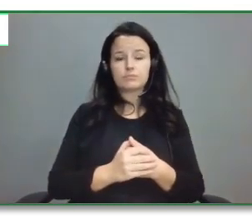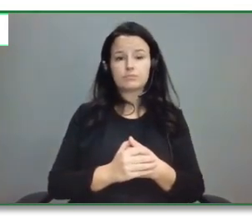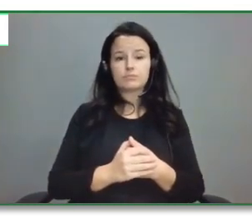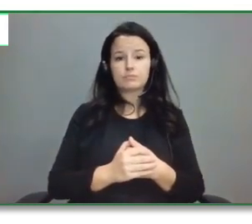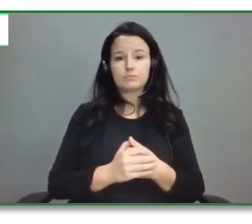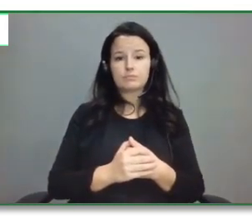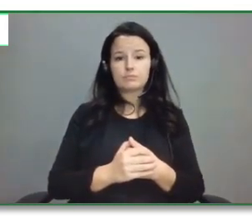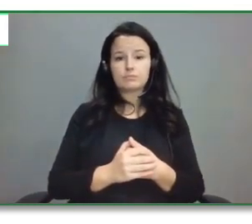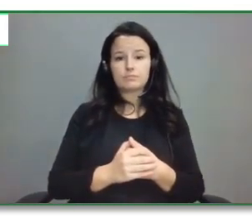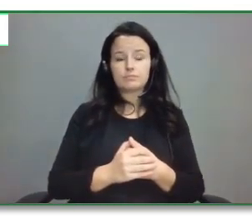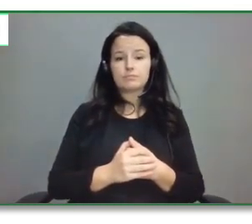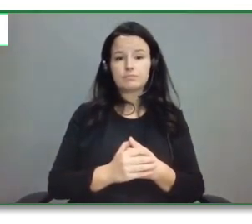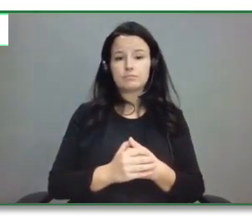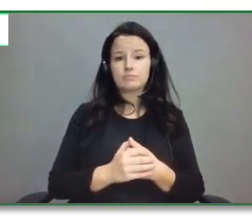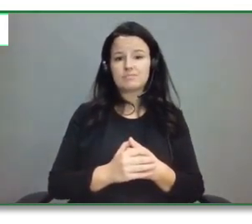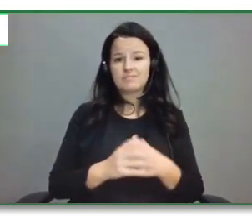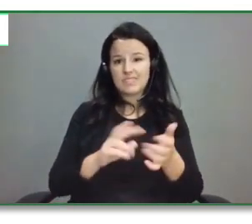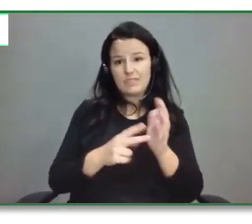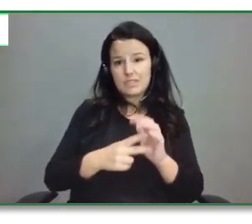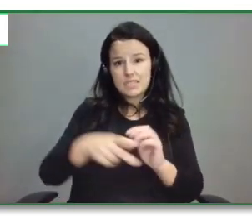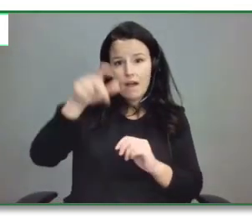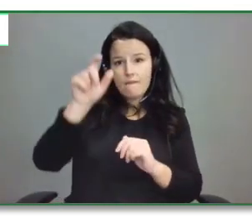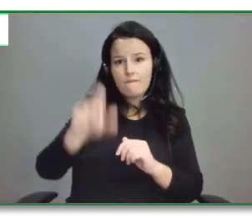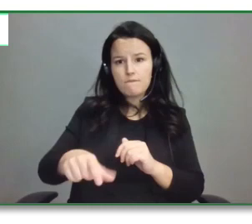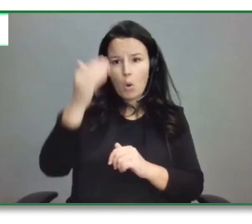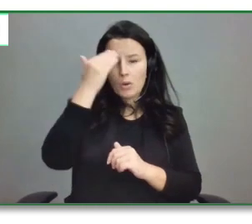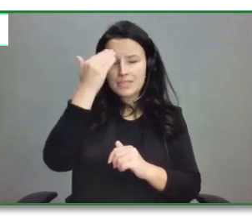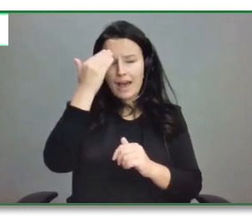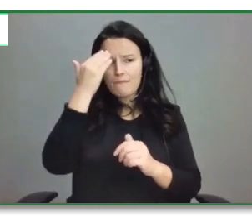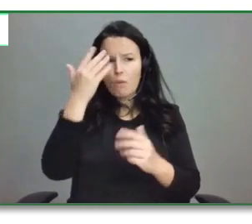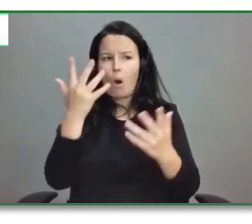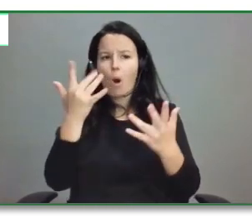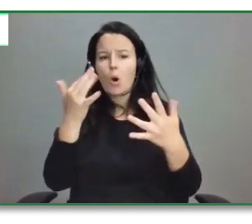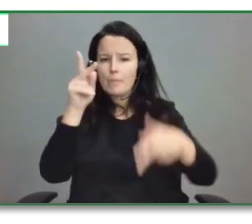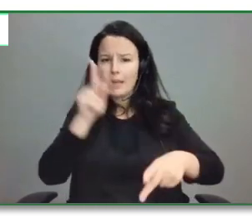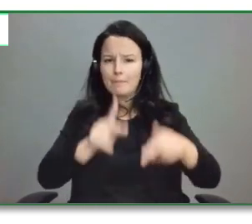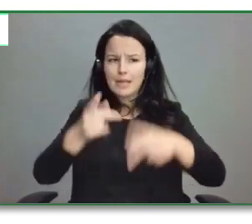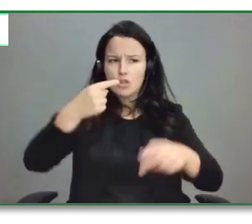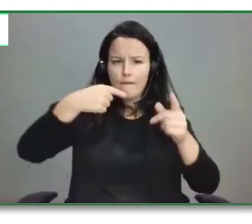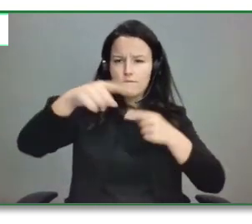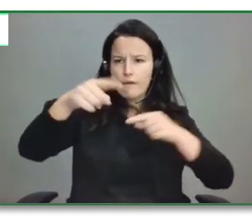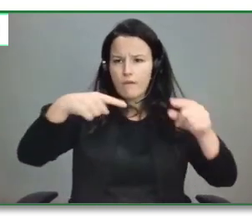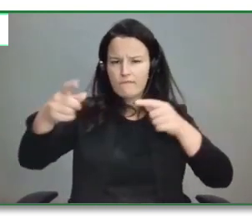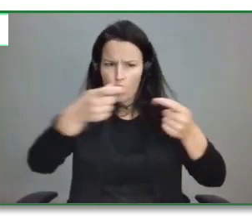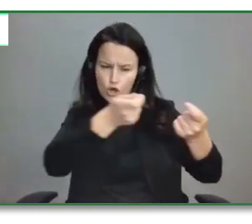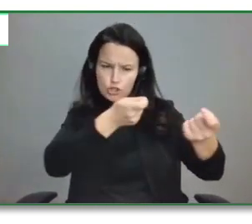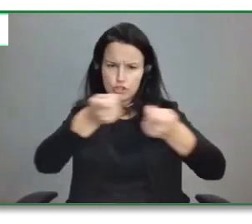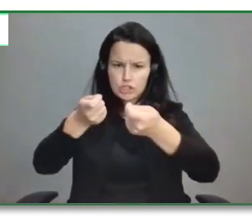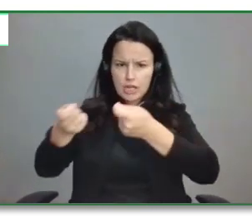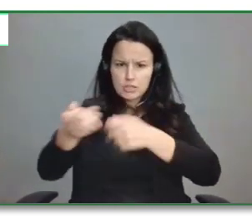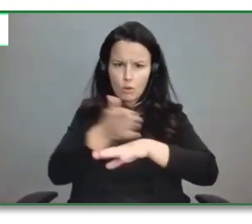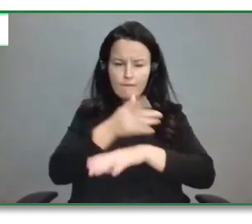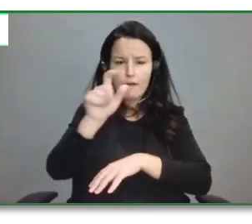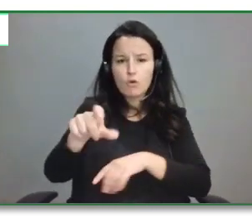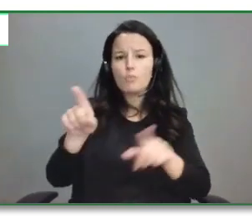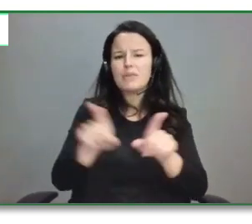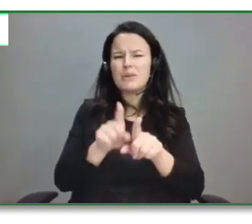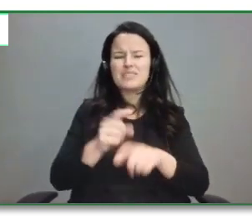de réguler la flux visiteurs mais il est essentiel d'offrir des informations